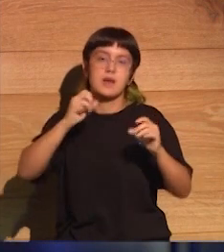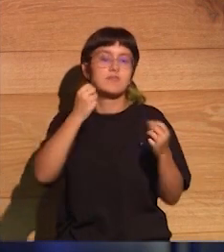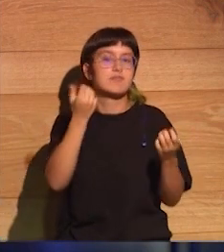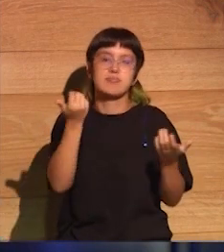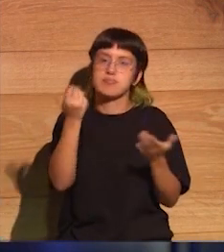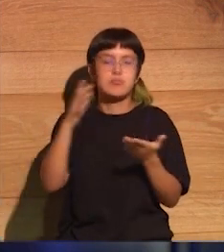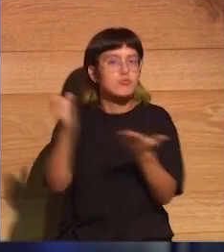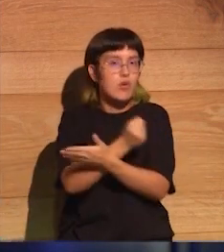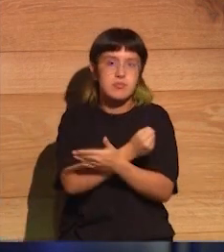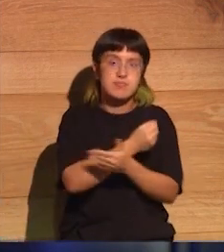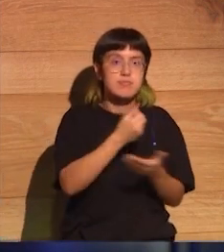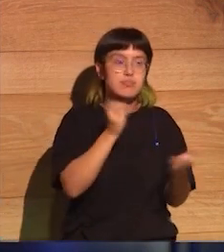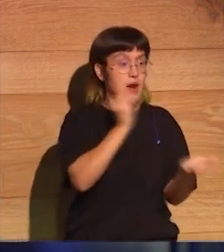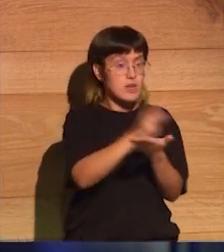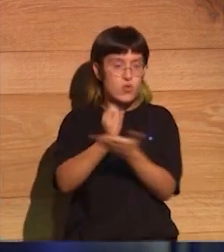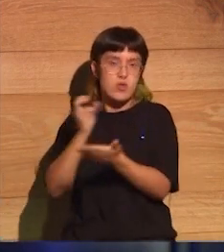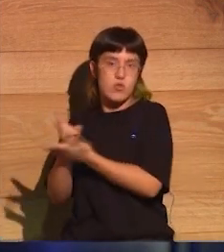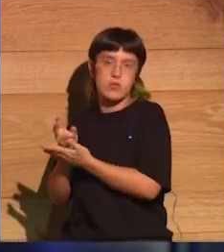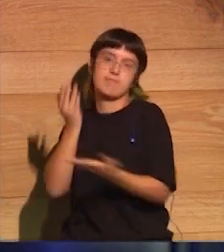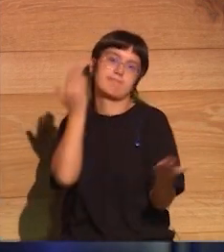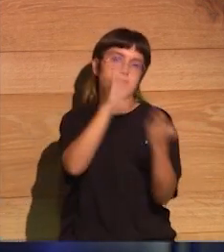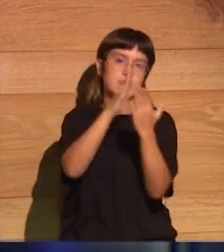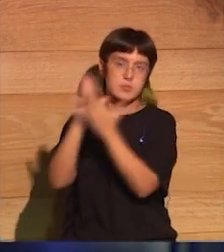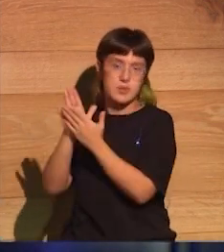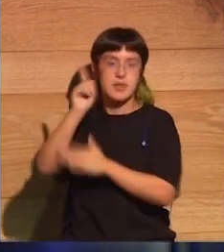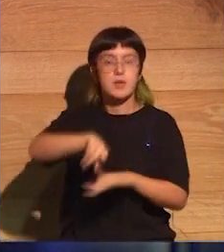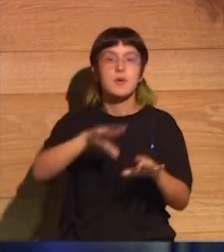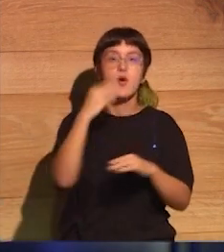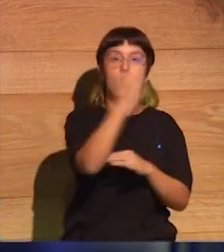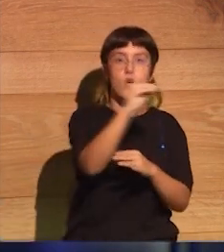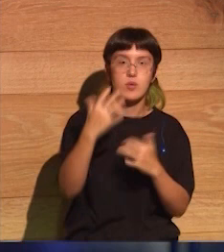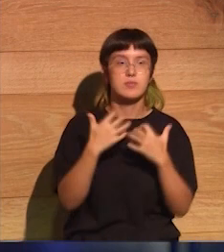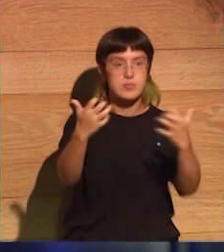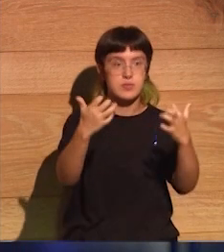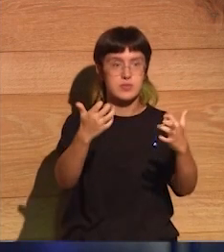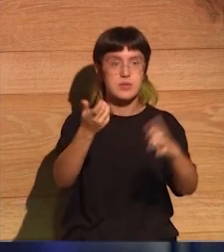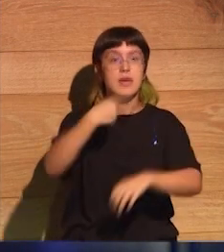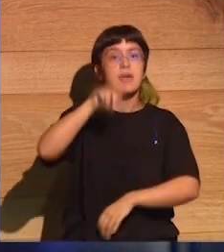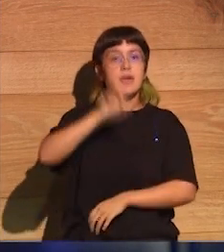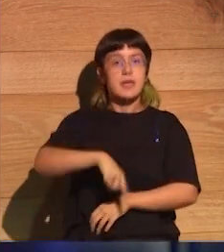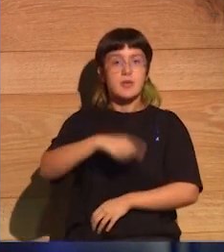junto con los jóvenes que tenemos aquí a nuestro alrededor, facilitando y apostando claramente por la formación de docentes.